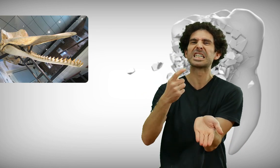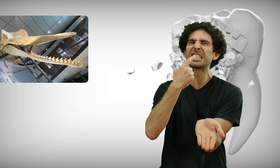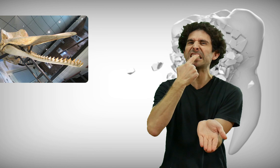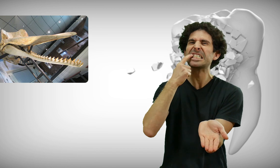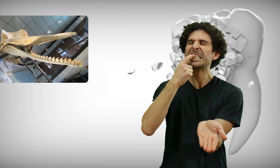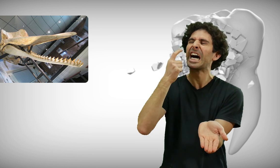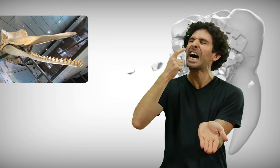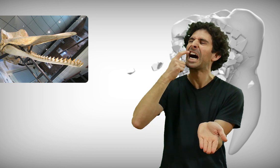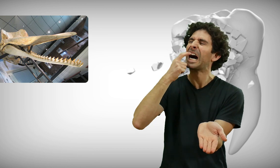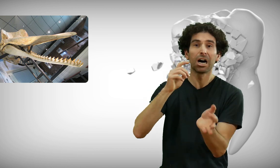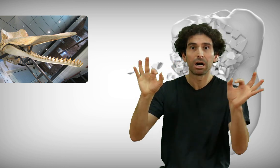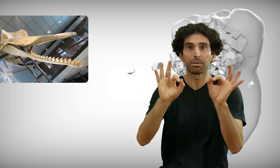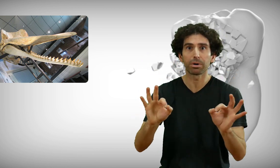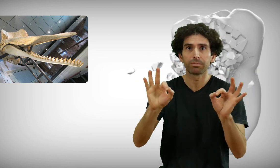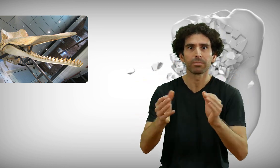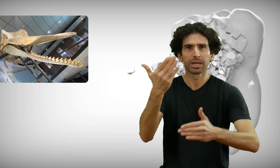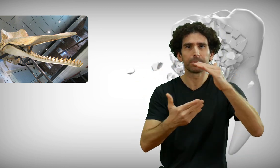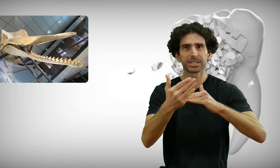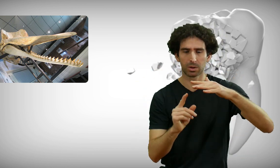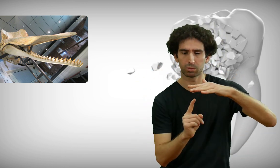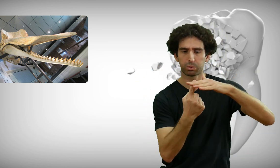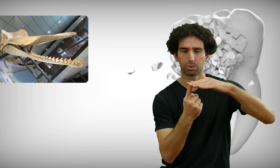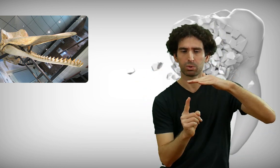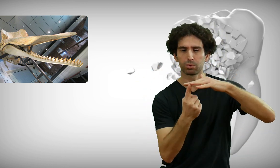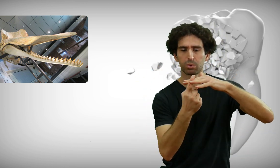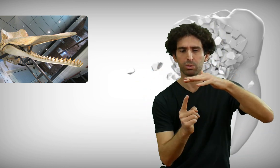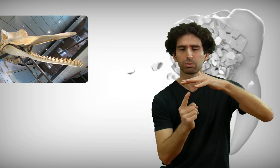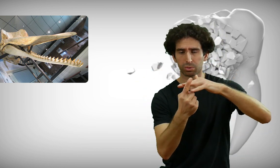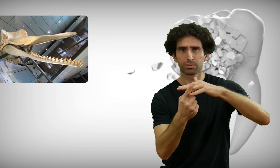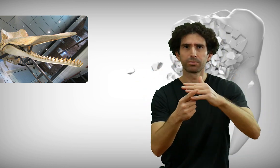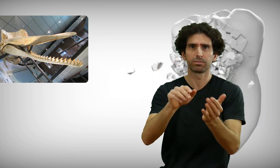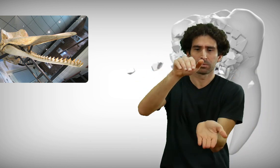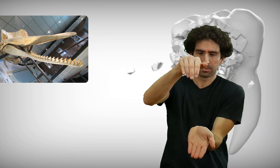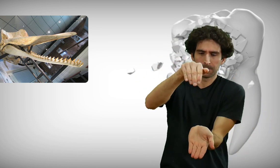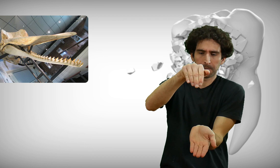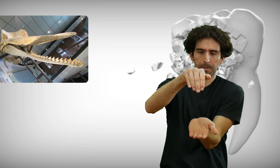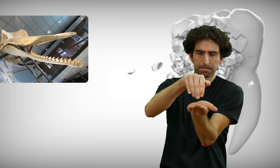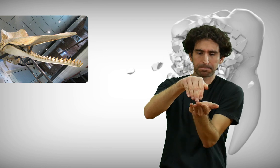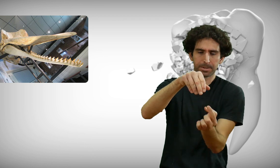n'a pas de dents mais des trous à la place. Quand il referme sa gueule,